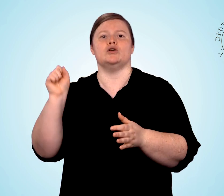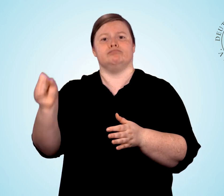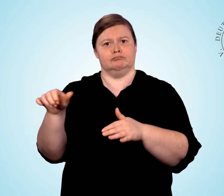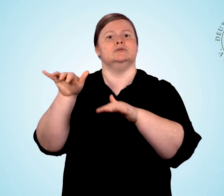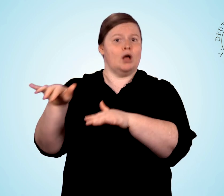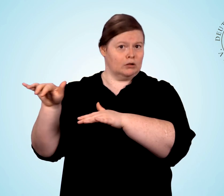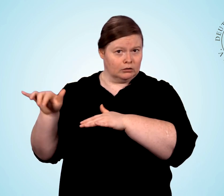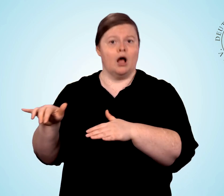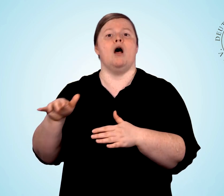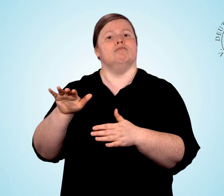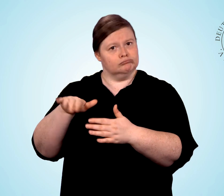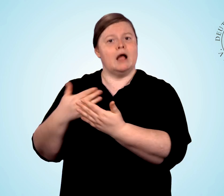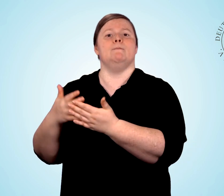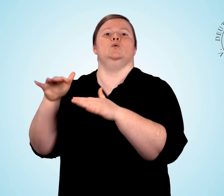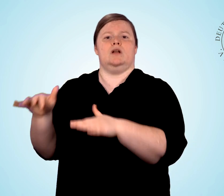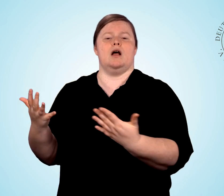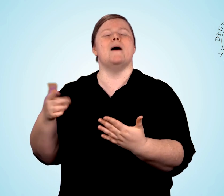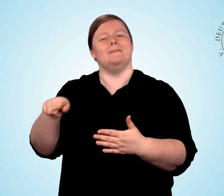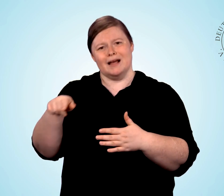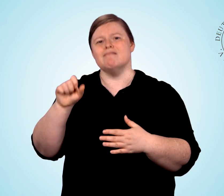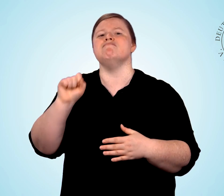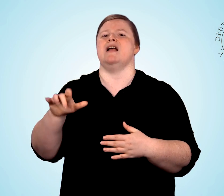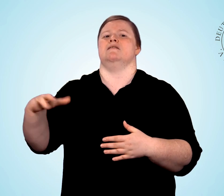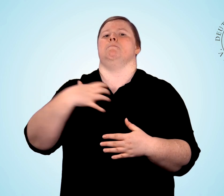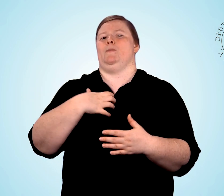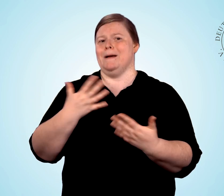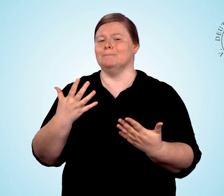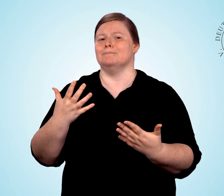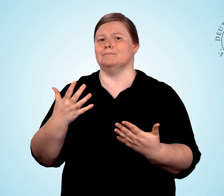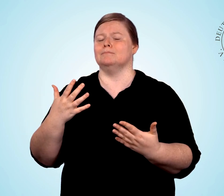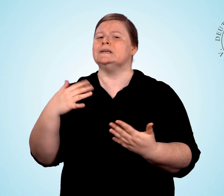an den Universitäten zur Verfügung gestellt. Doch auch das ist problematisch, da die Dolmetscherkosten